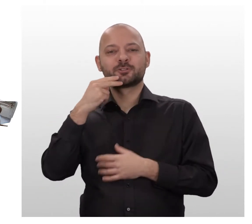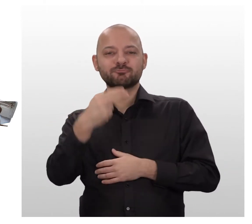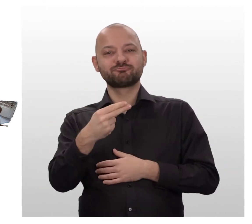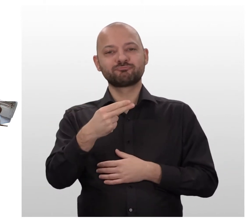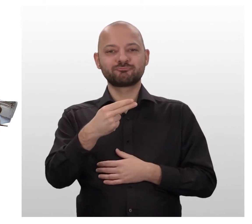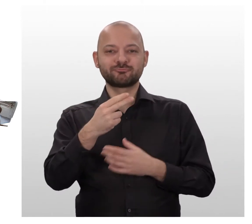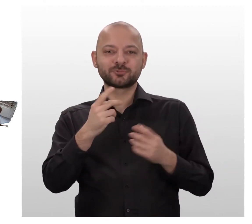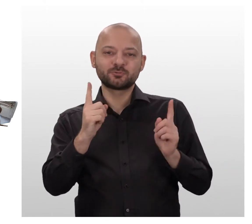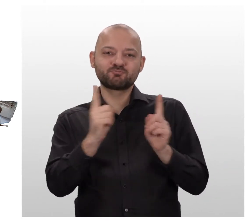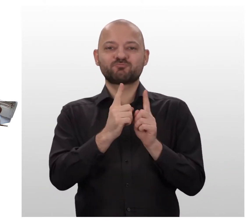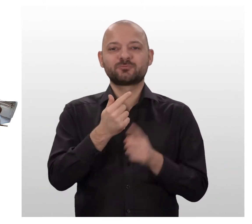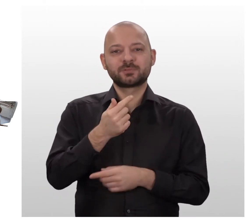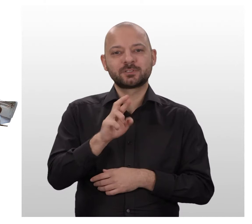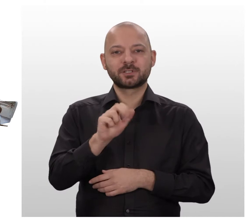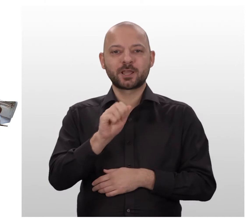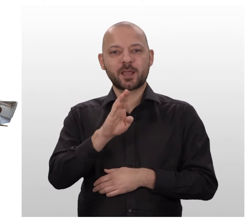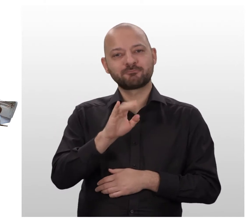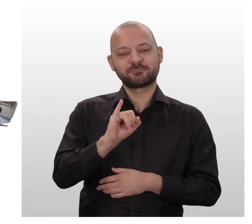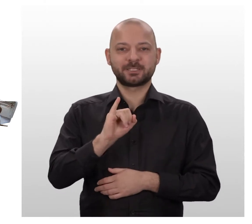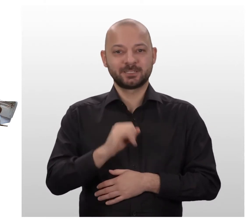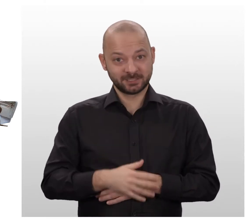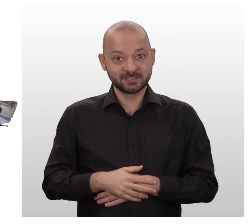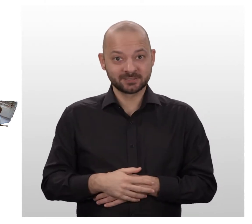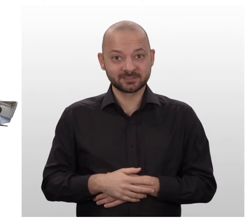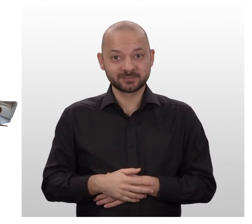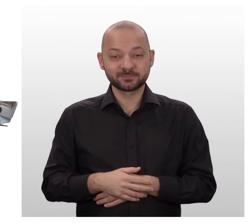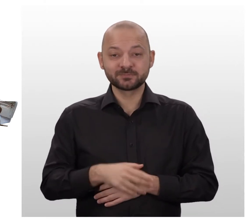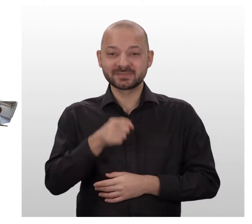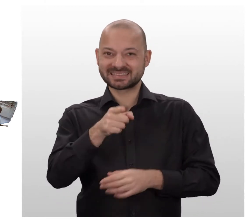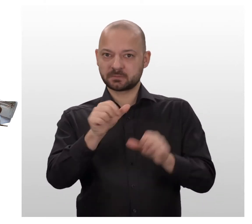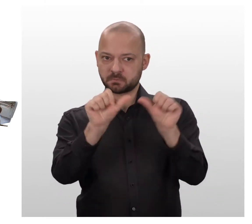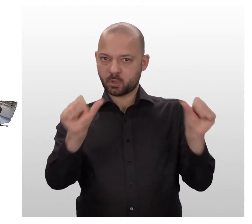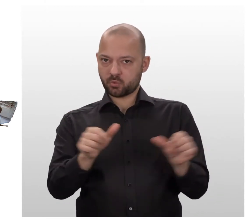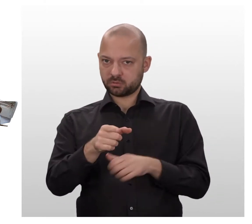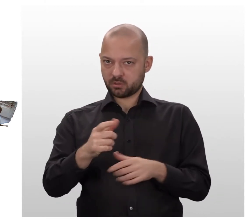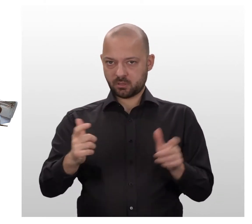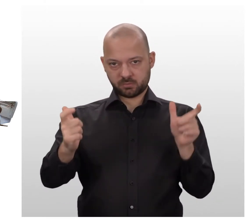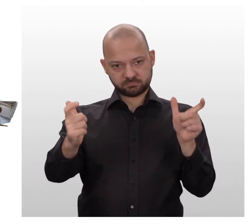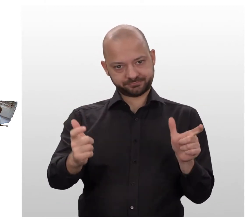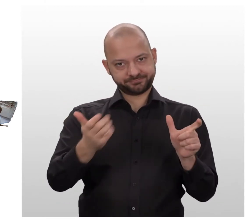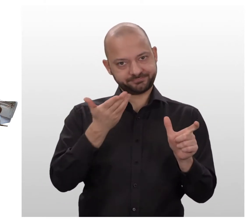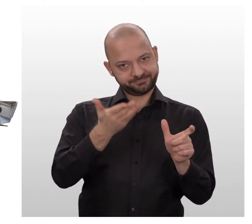Das Automodell wird auch liebevoll Trabi genannt.